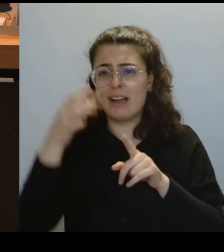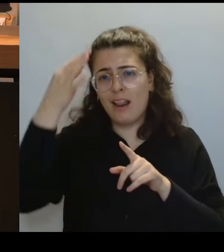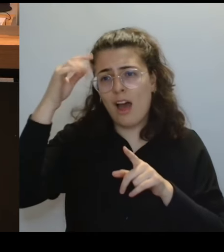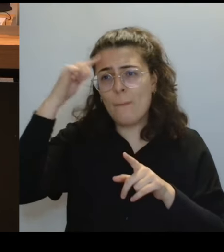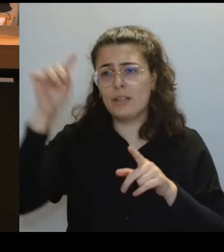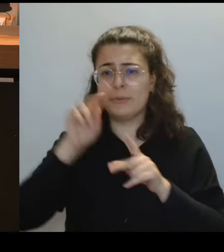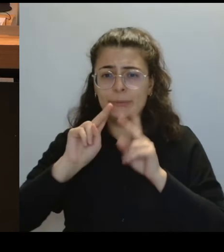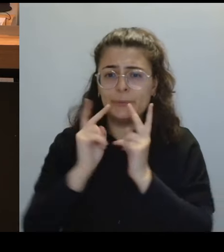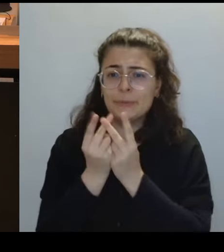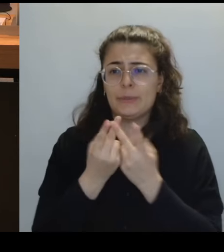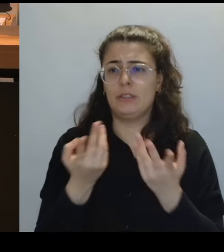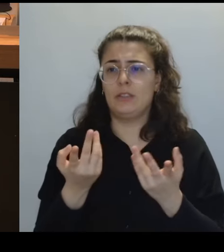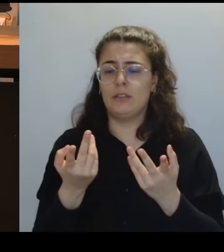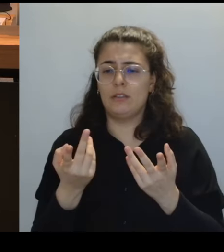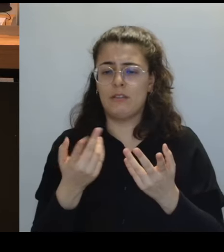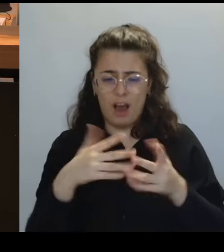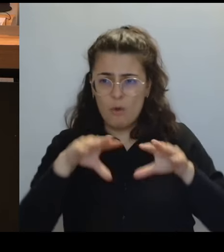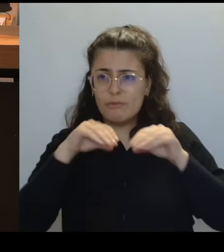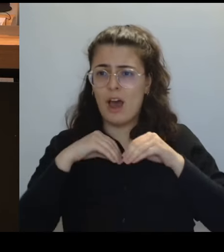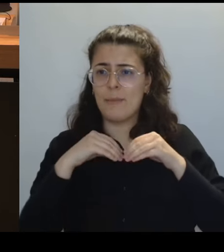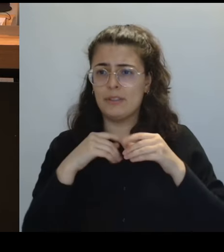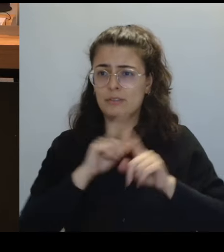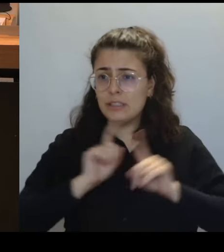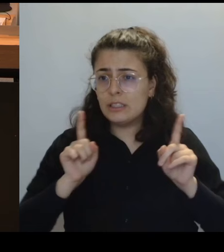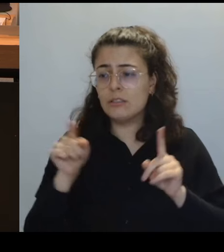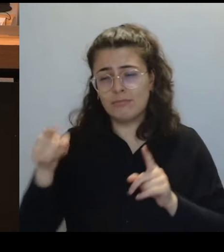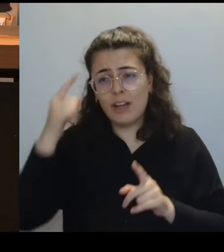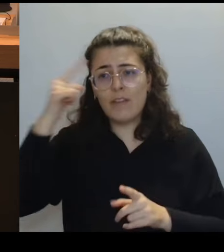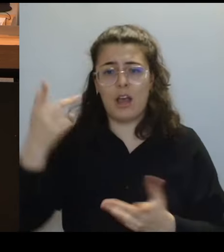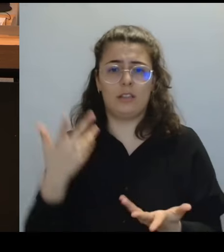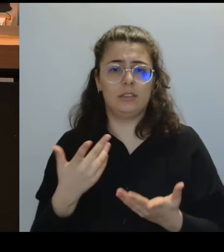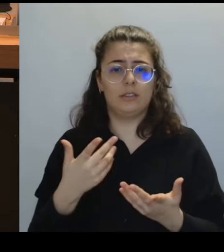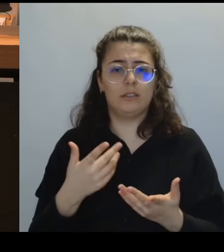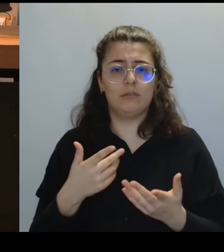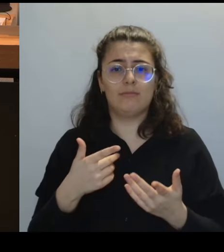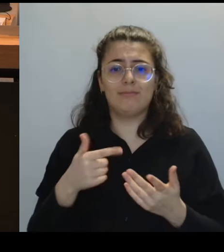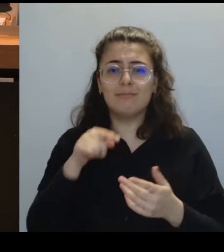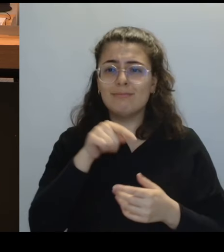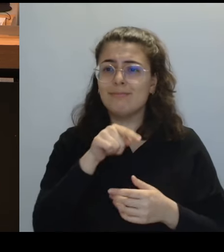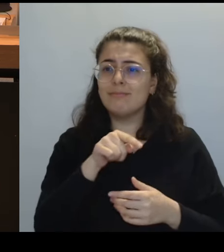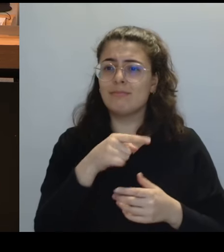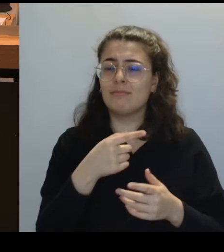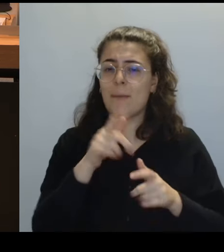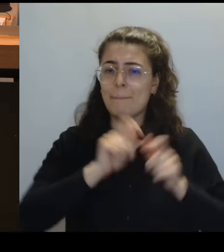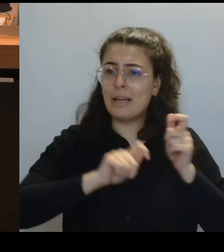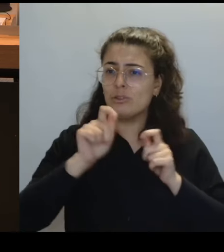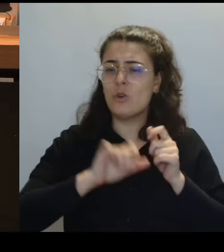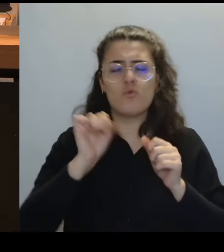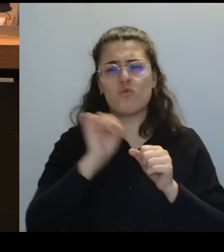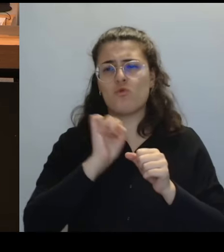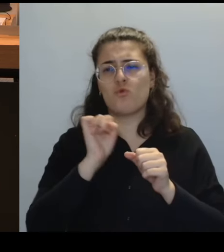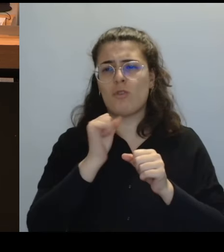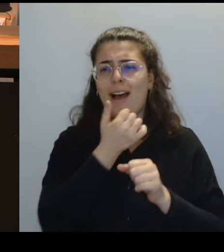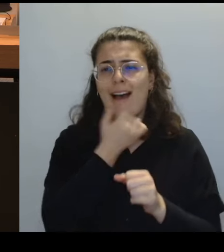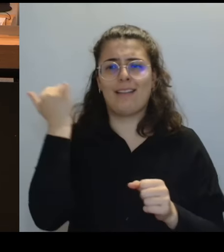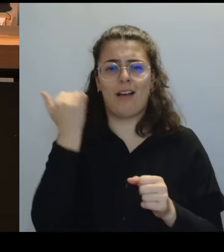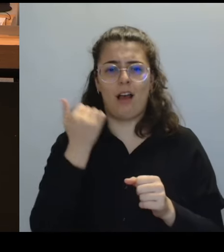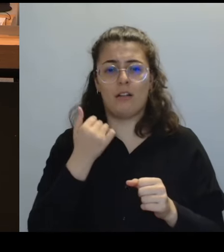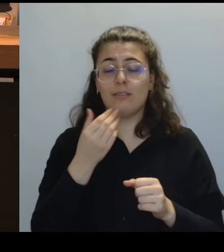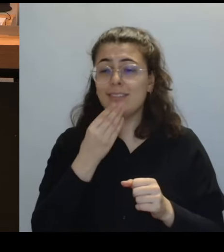warum das die Menschen zum großen Teil dort radikalisiert sind. Was übrigens auch die Israelis wissen. Darum geht die israelische Armee vermutlich auch so